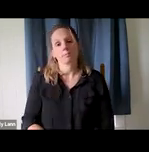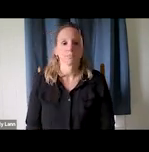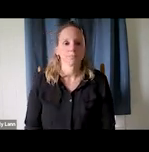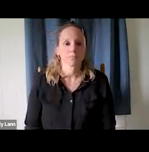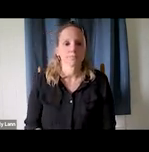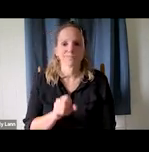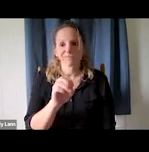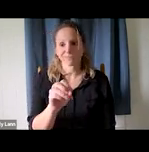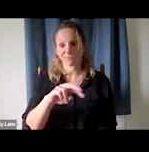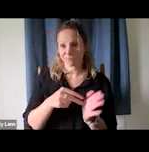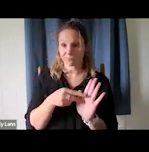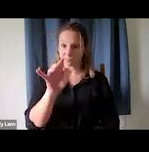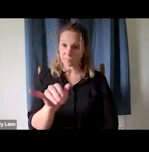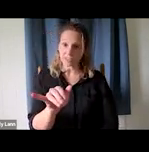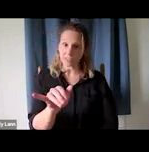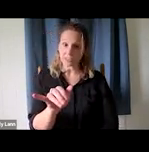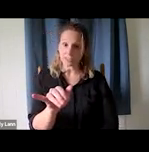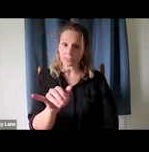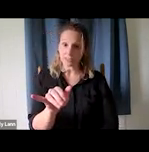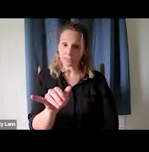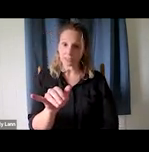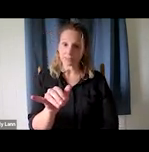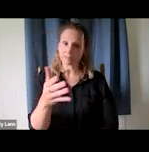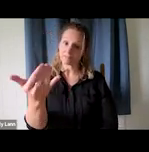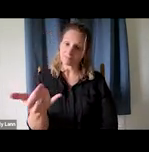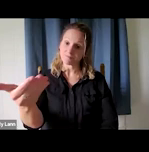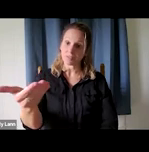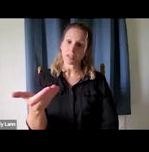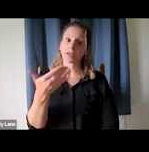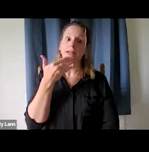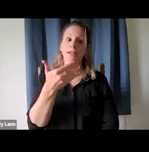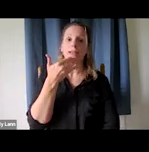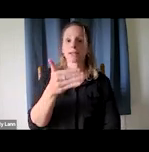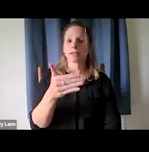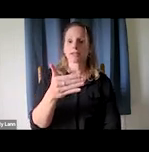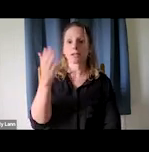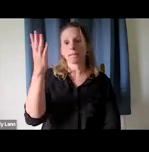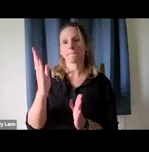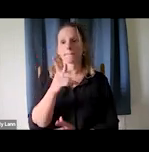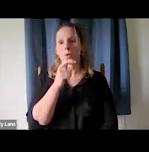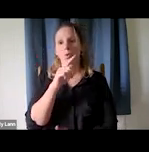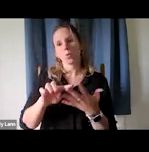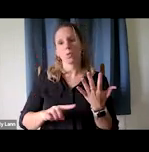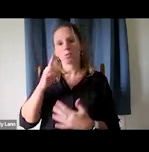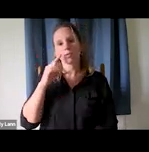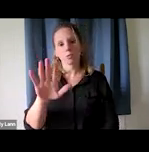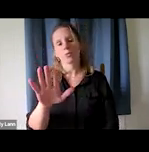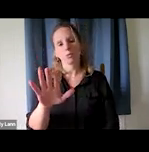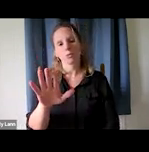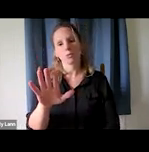Dicho esto, me gustaría dar la bienvenida y agradecer a nuestros presentadores su disposición de compartir